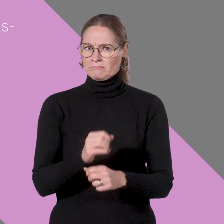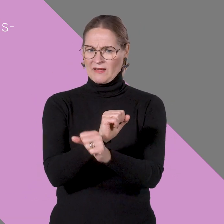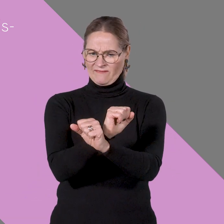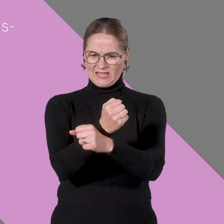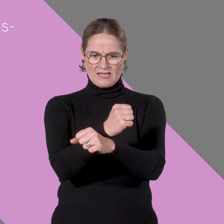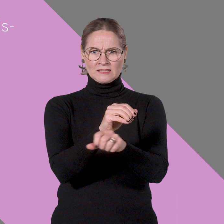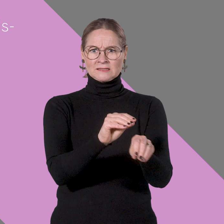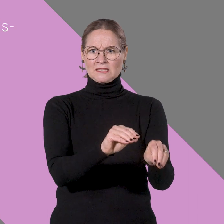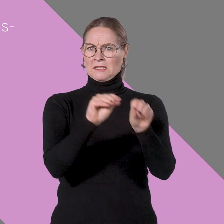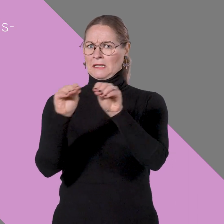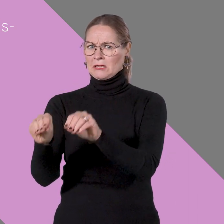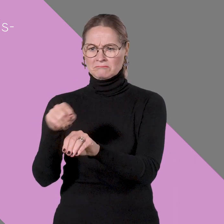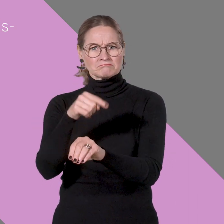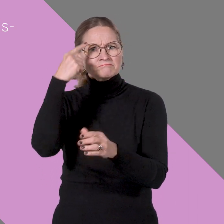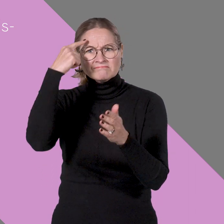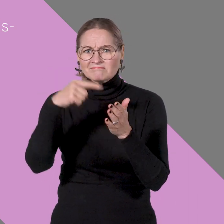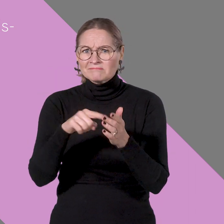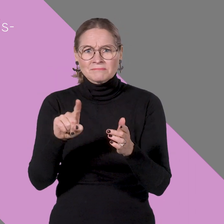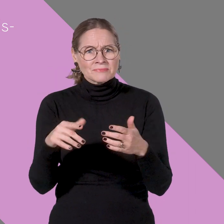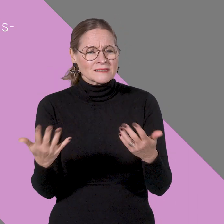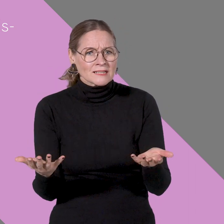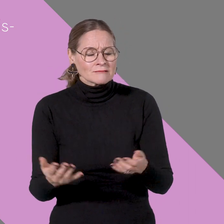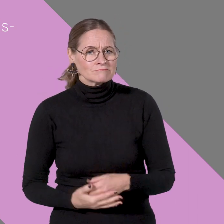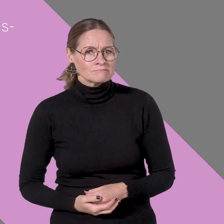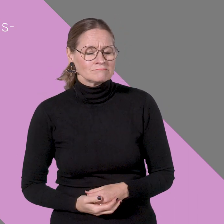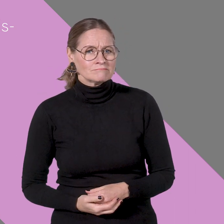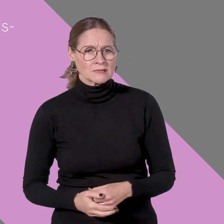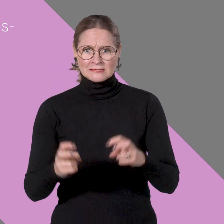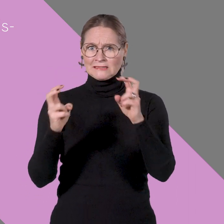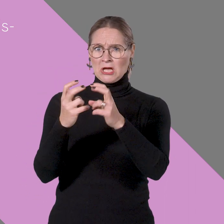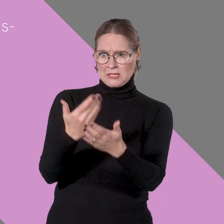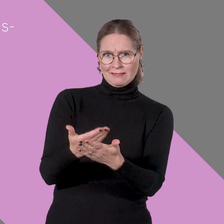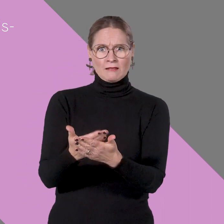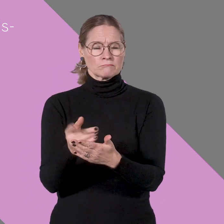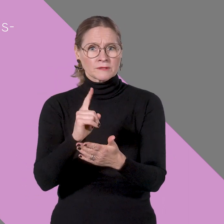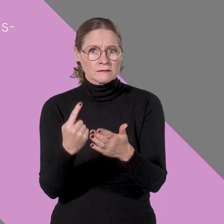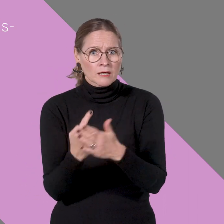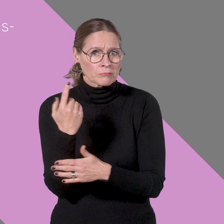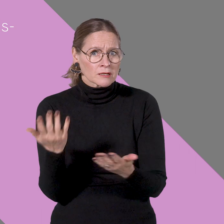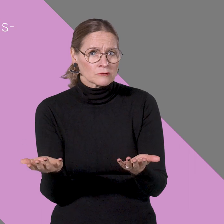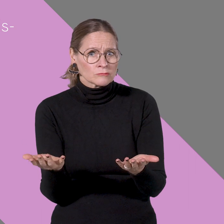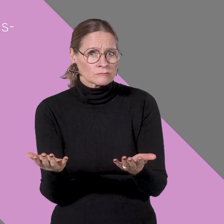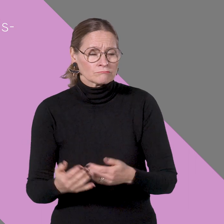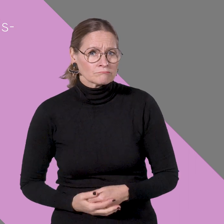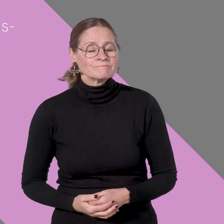Mitä vihreä siirtymä tarkoittaa? Entä mitä tapahtuu sähkön hinnalle?